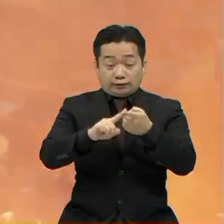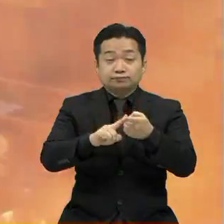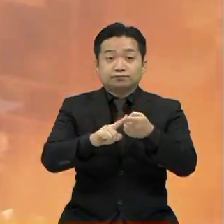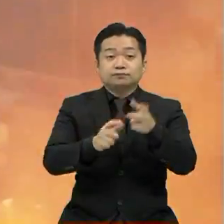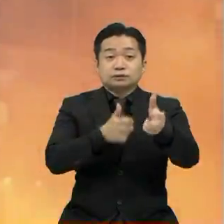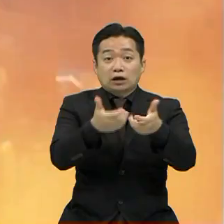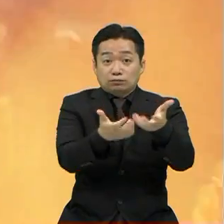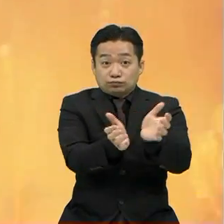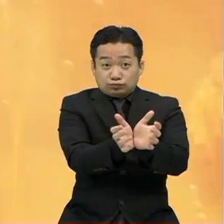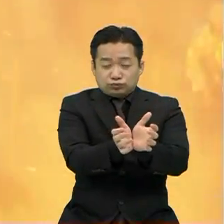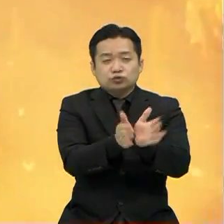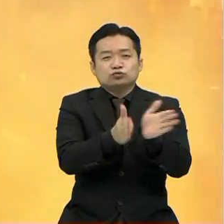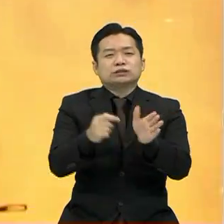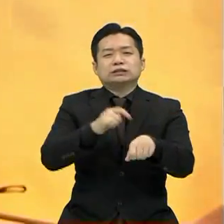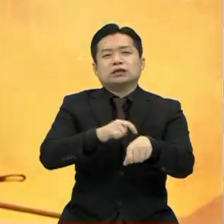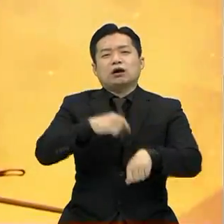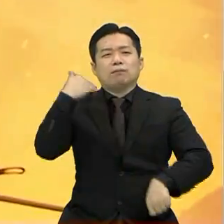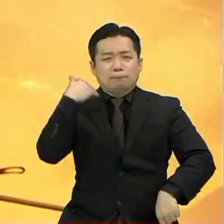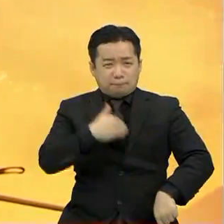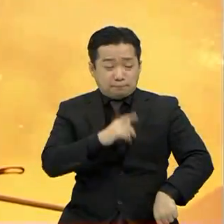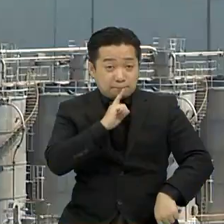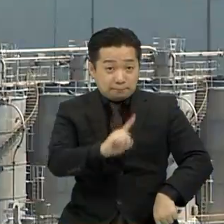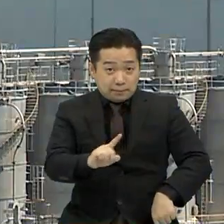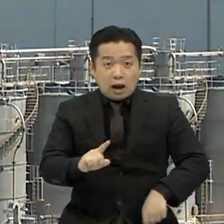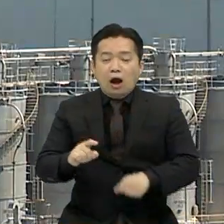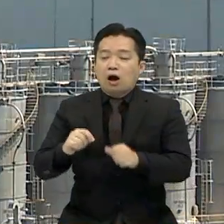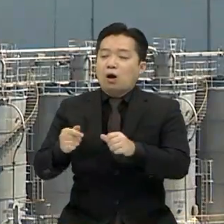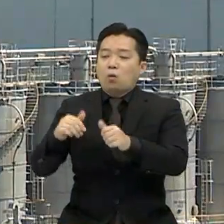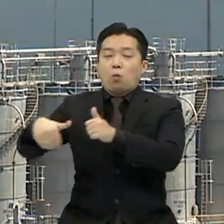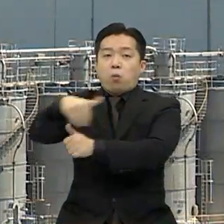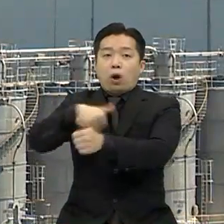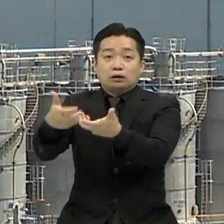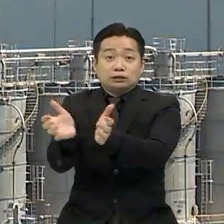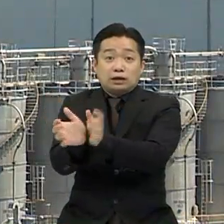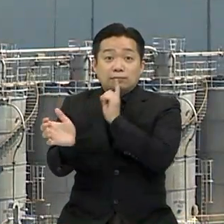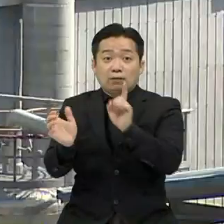부족하다고 또 환경단체들은 국제사회의 권고에 미치지 못한다며 반발했습니다.